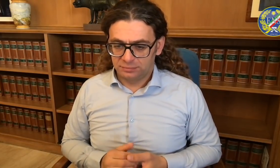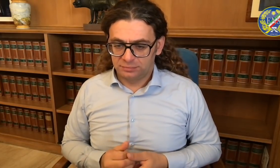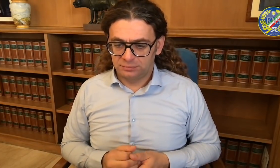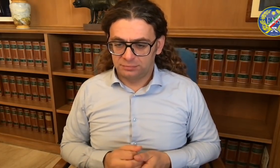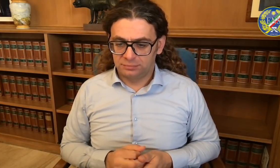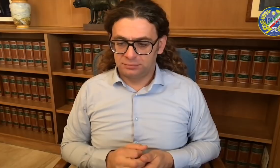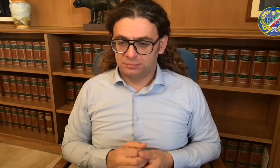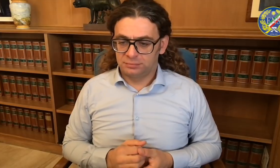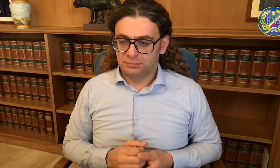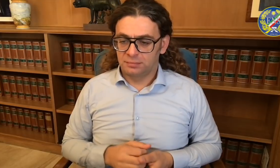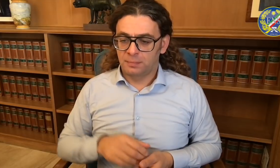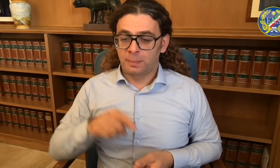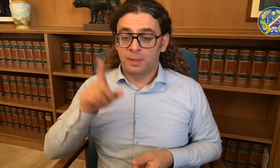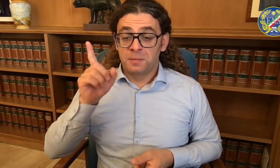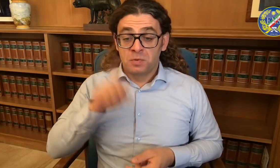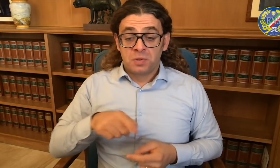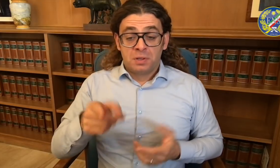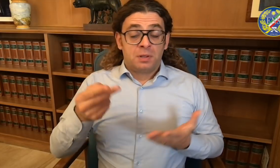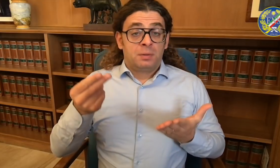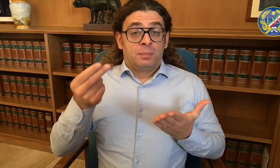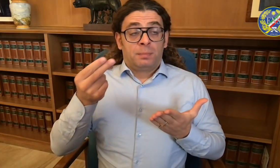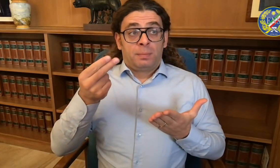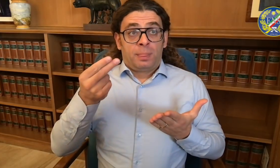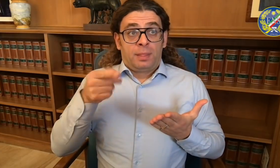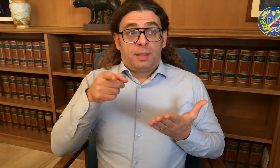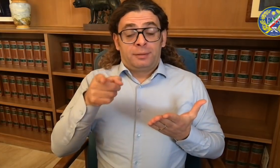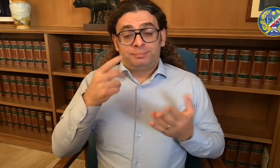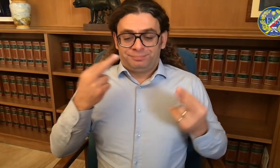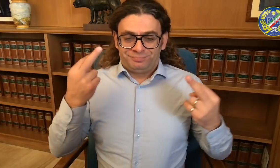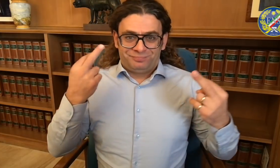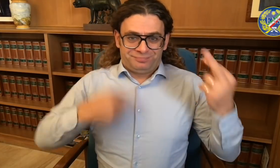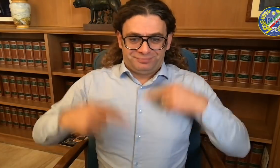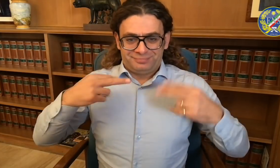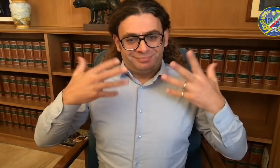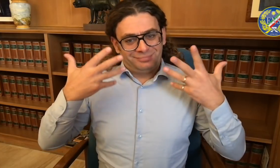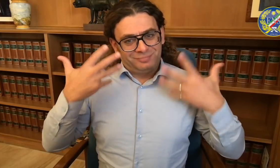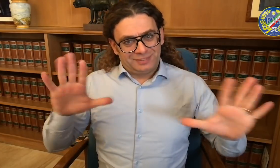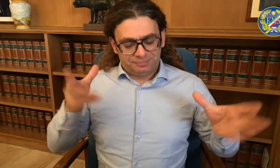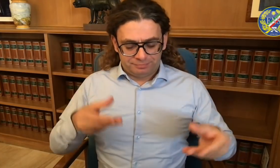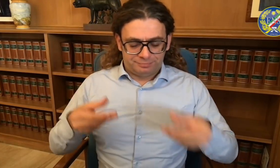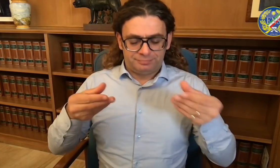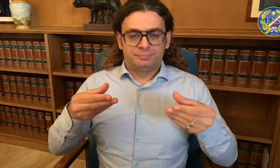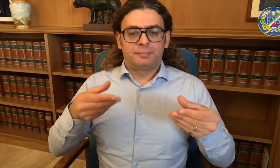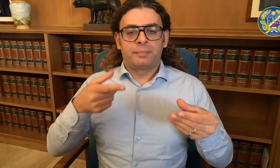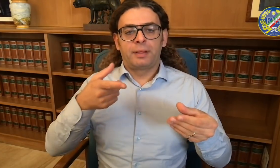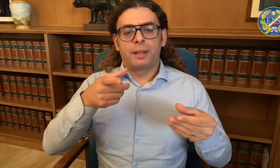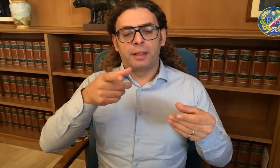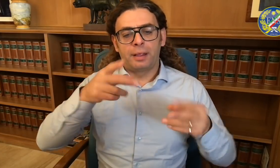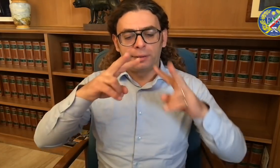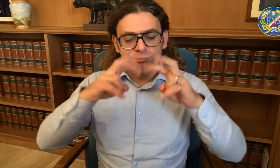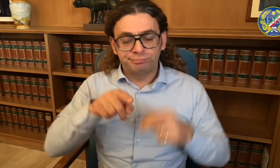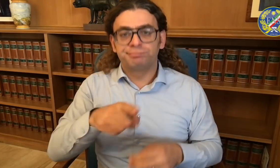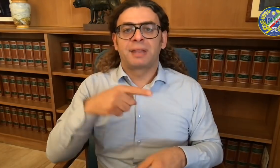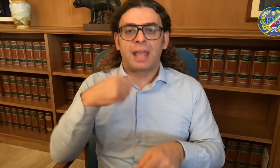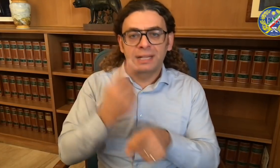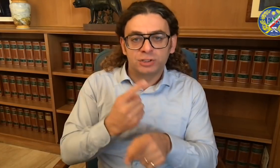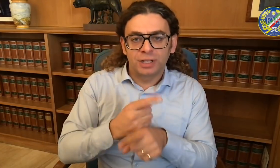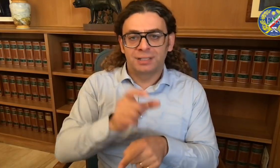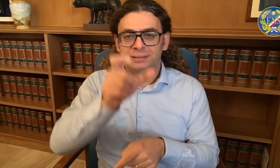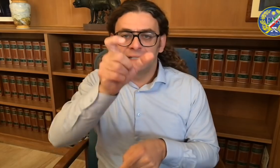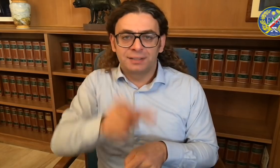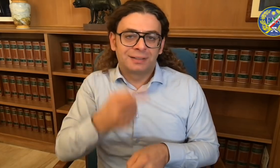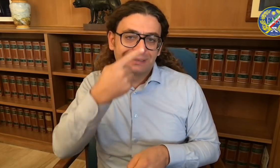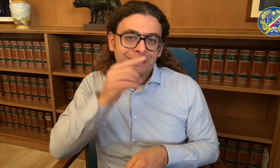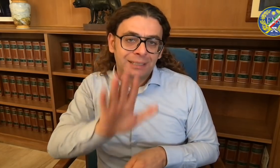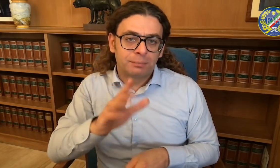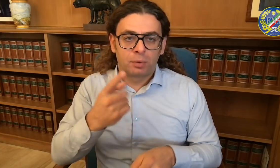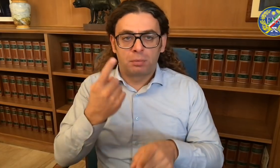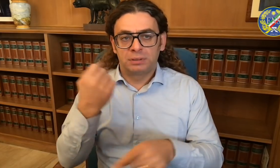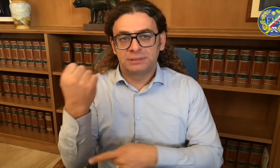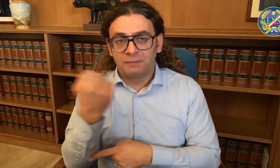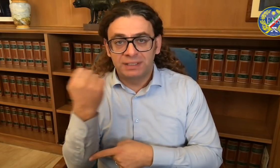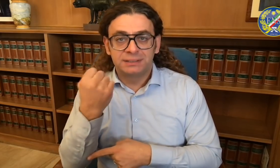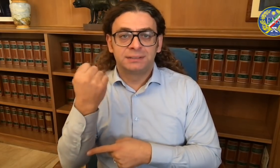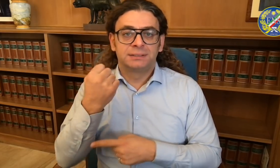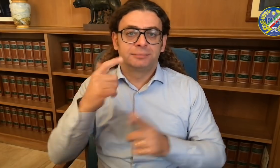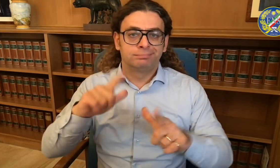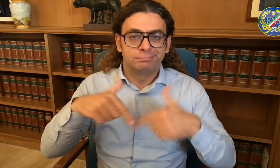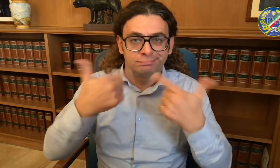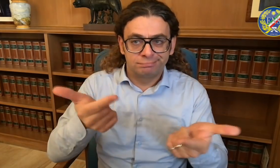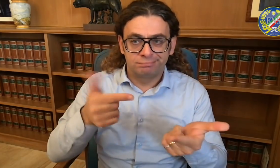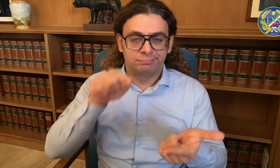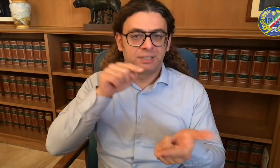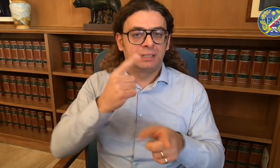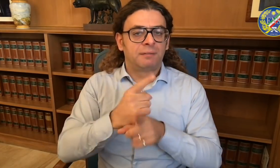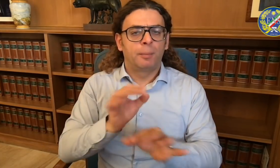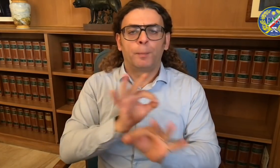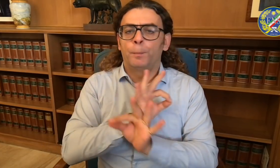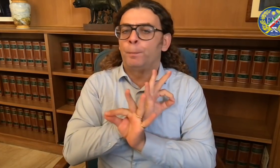Una volta effettuata la visita e riconosciuta la disabilità dovrà seguire l’immediata erogazione dei servizi, attraverso il pronto coinvolgimento delle amministrazioni